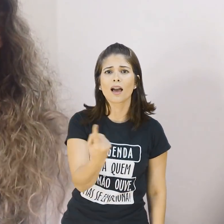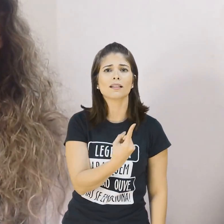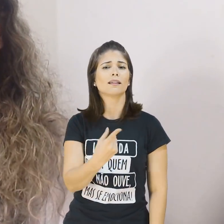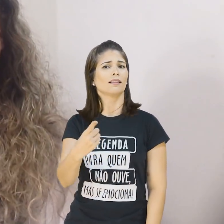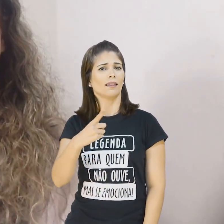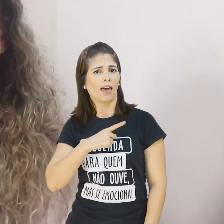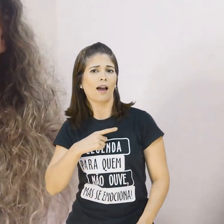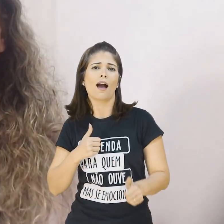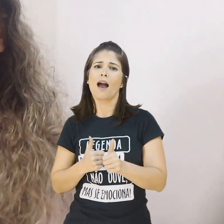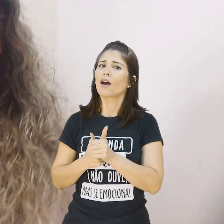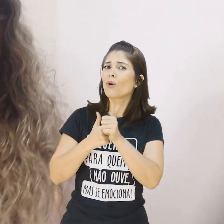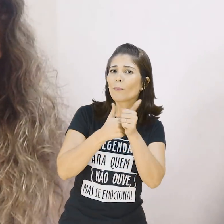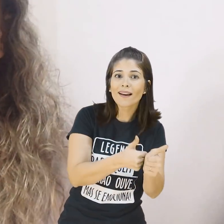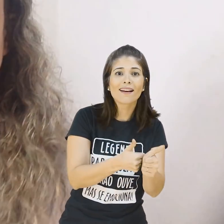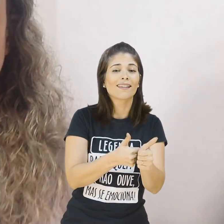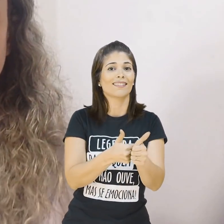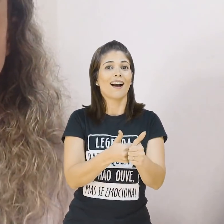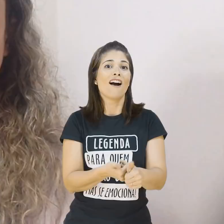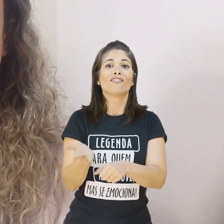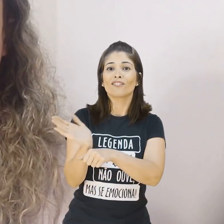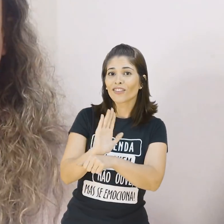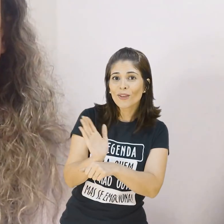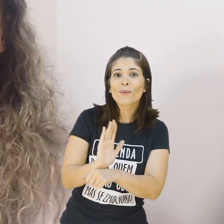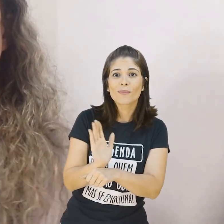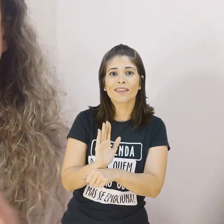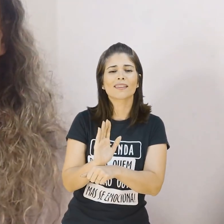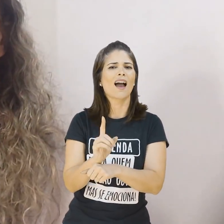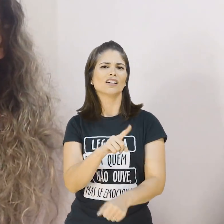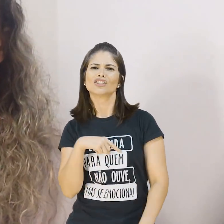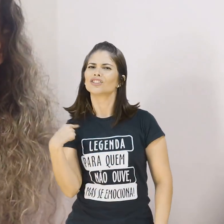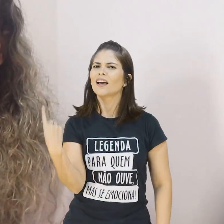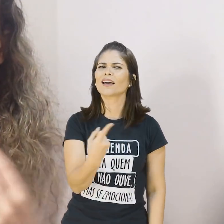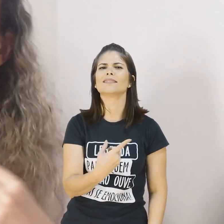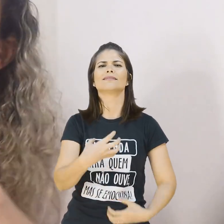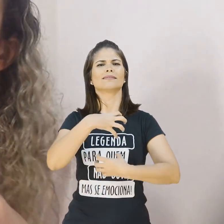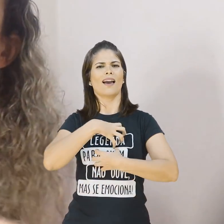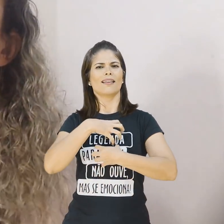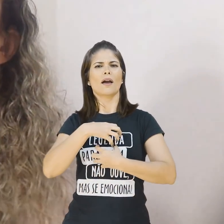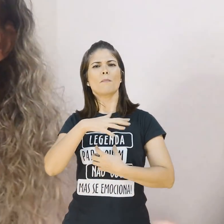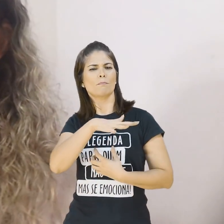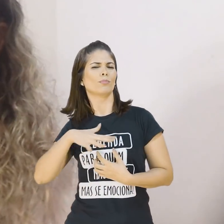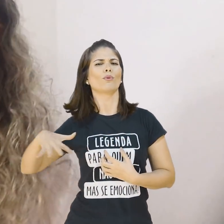e a gente consegue acompanhar os filmes. A gente sente integrada